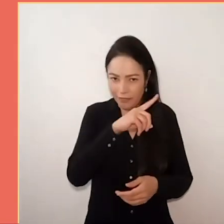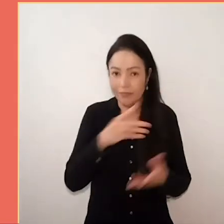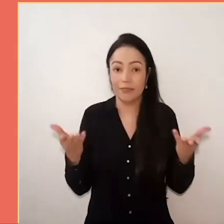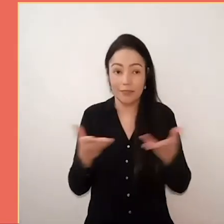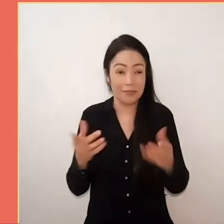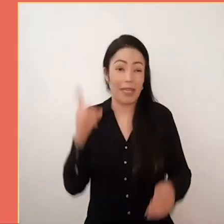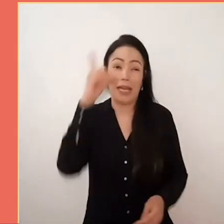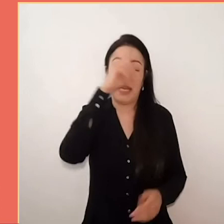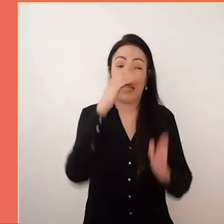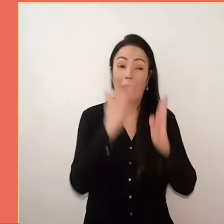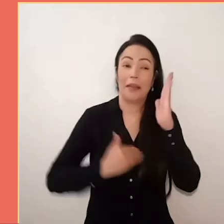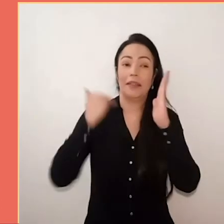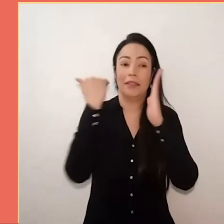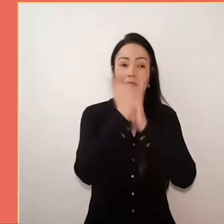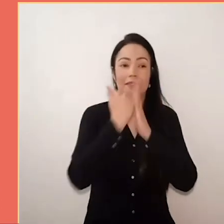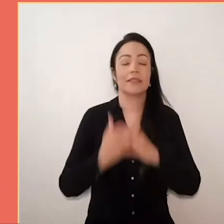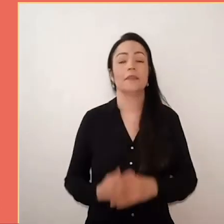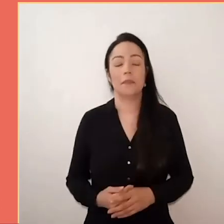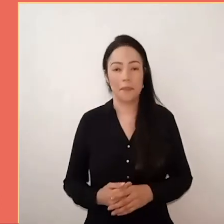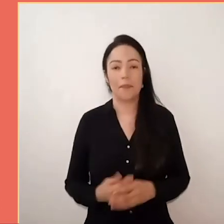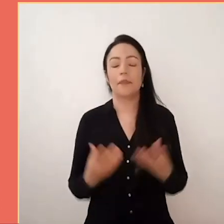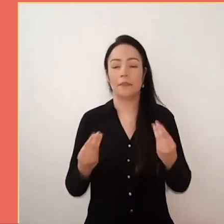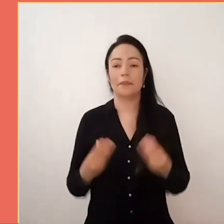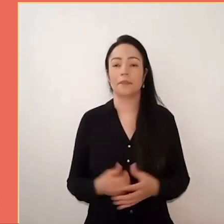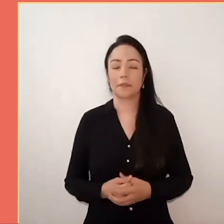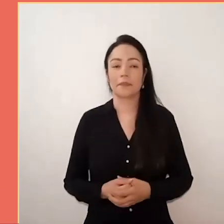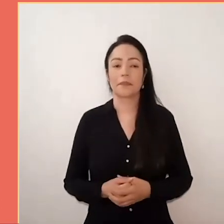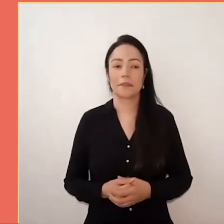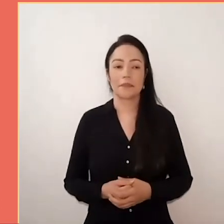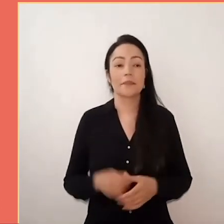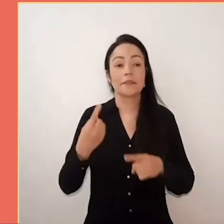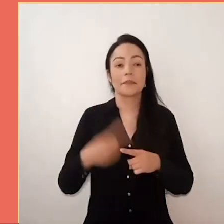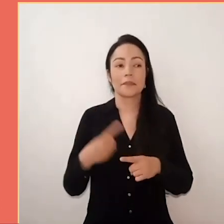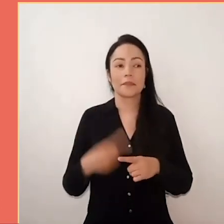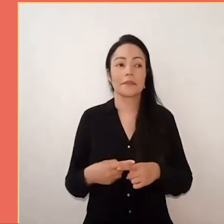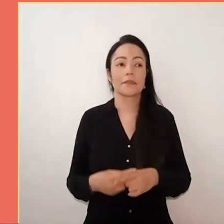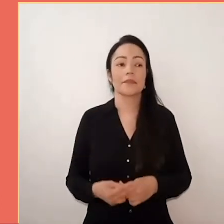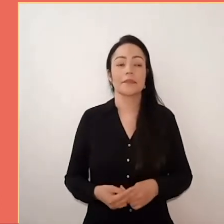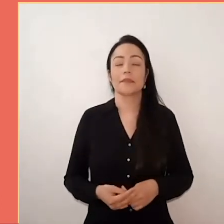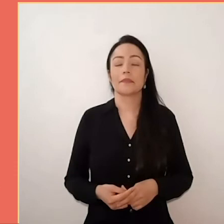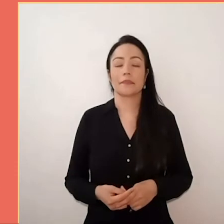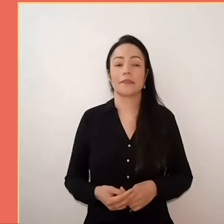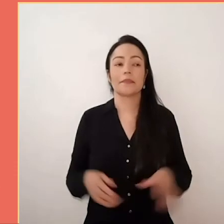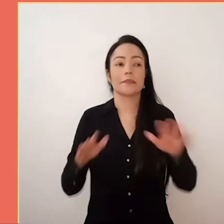como diriam os espanhóis. É muito difícil. Porque o que a gente tocou aqui,